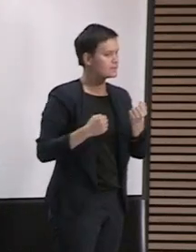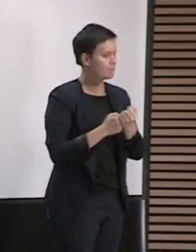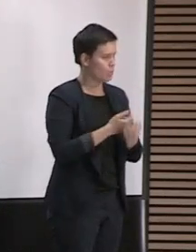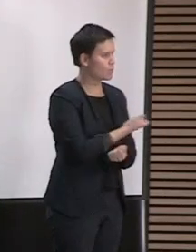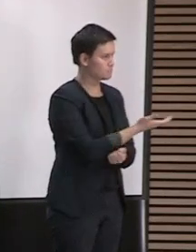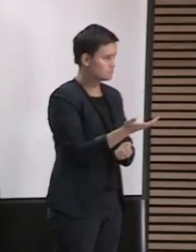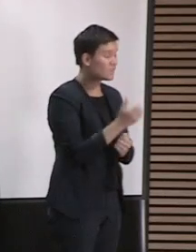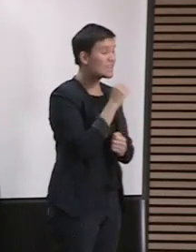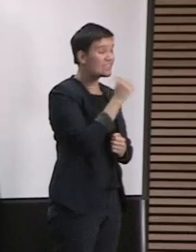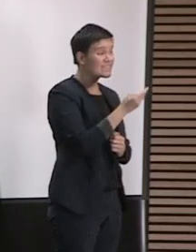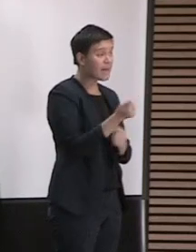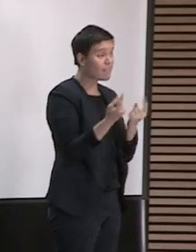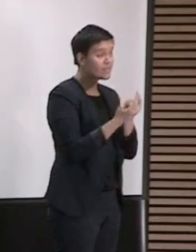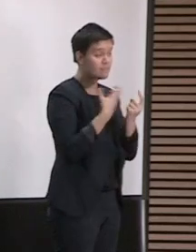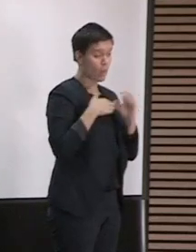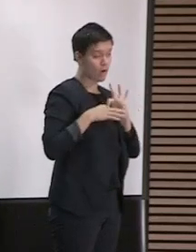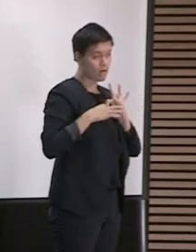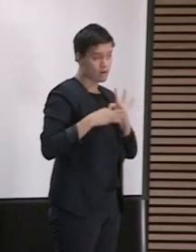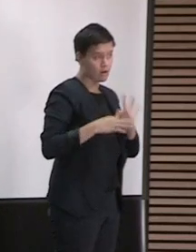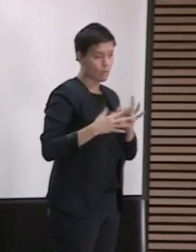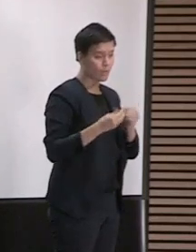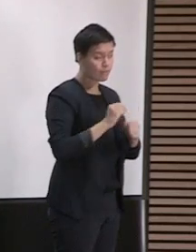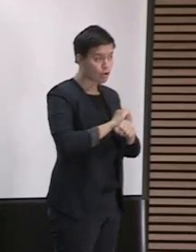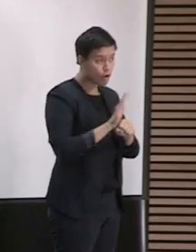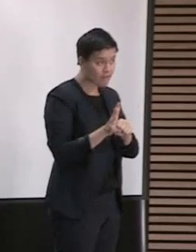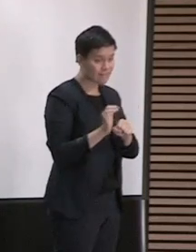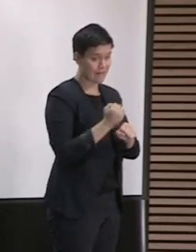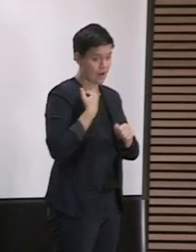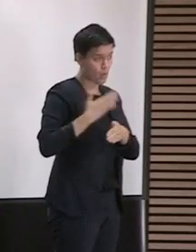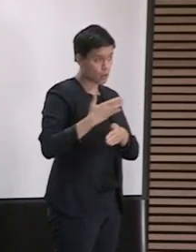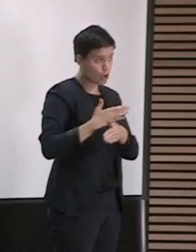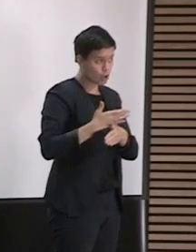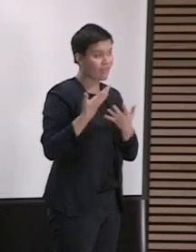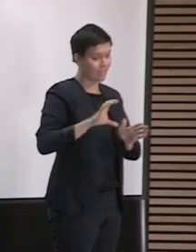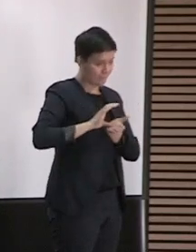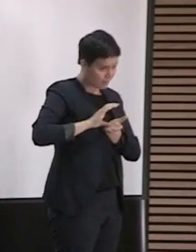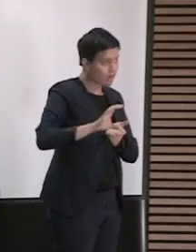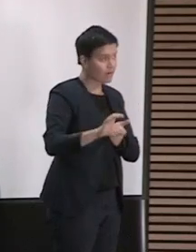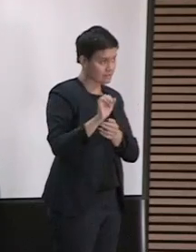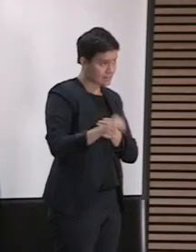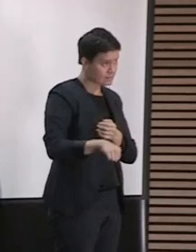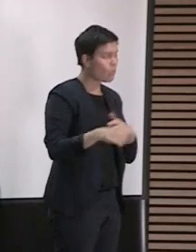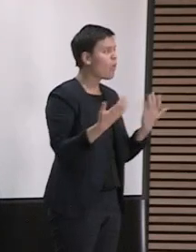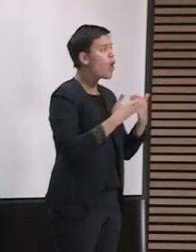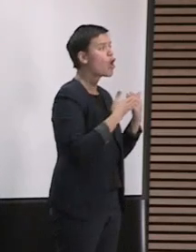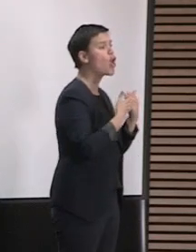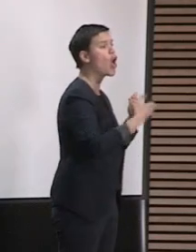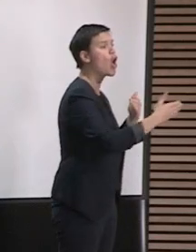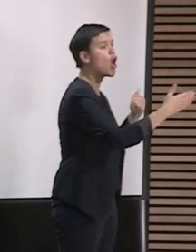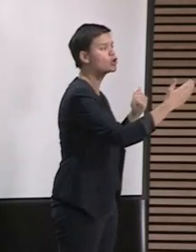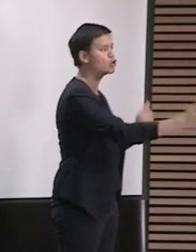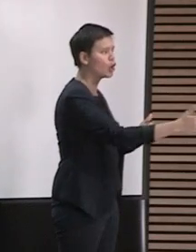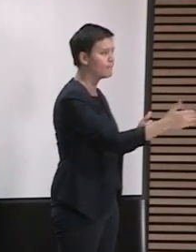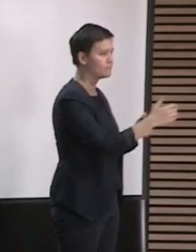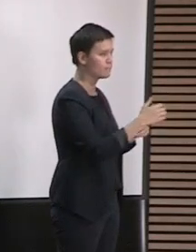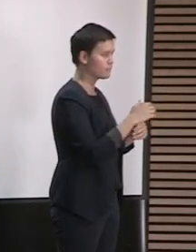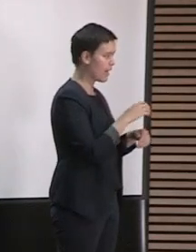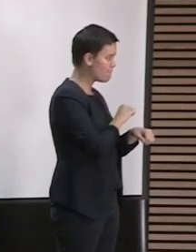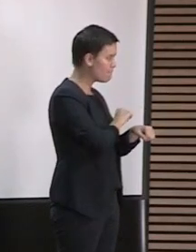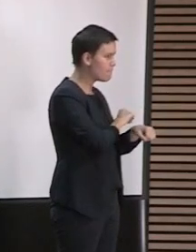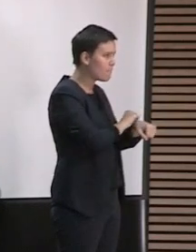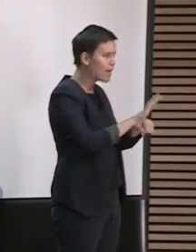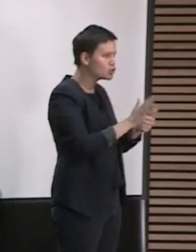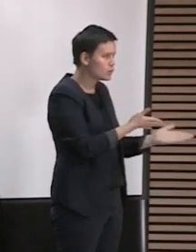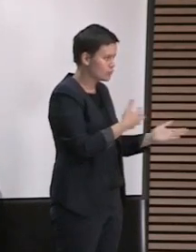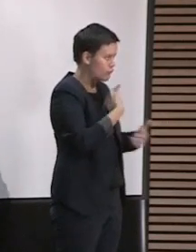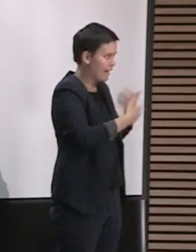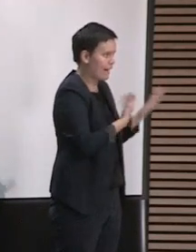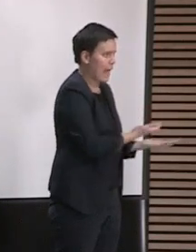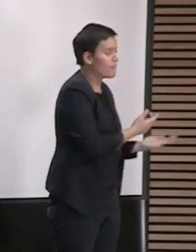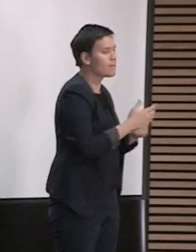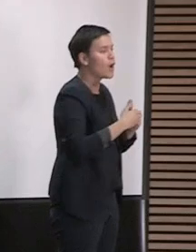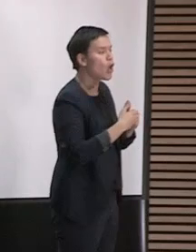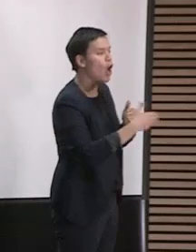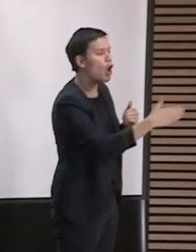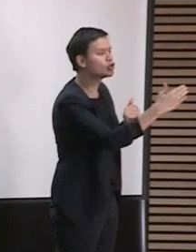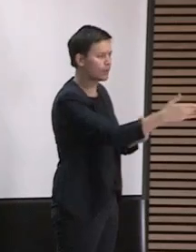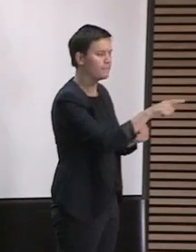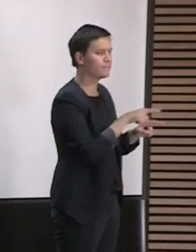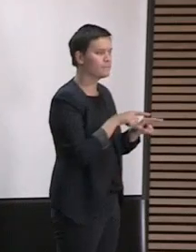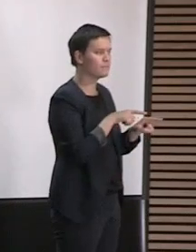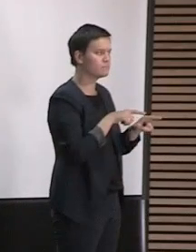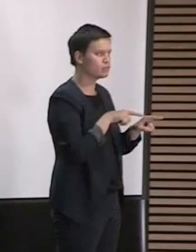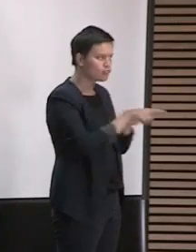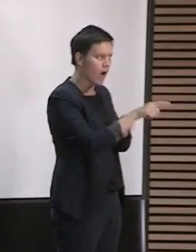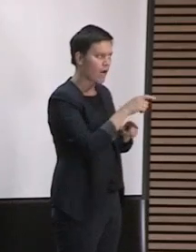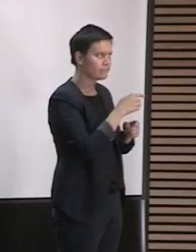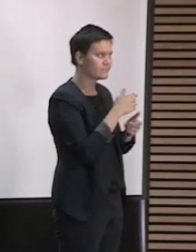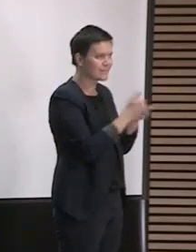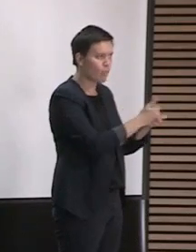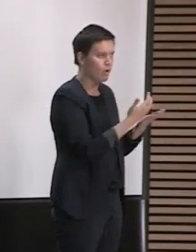hauora me era atu. Nga waahi o